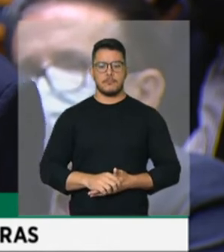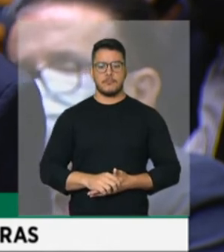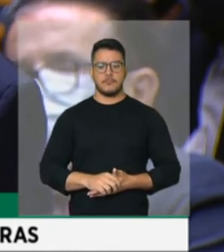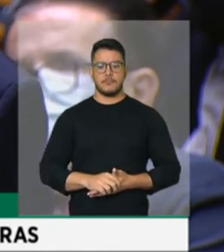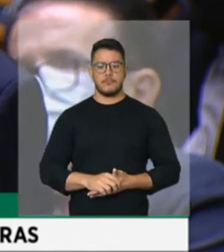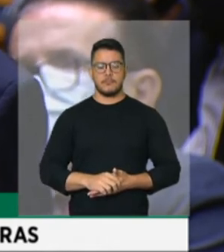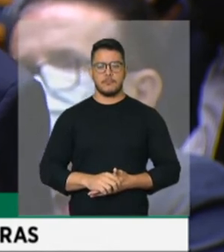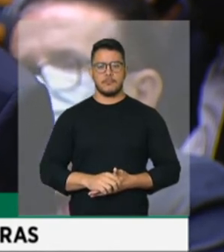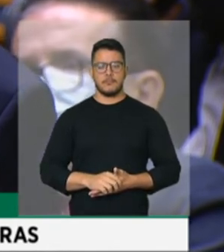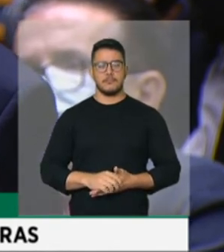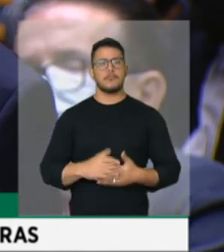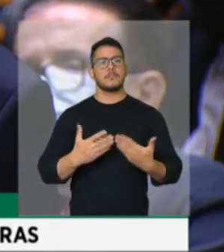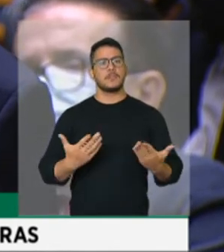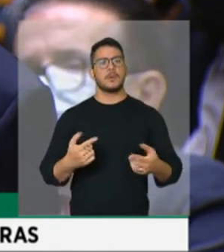[PRESIDENTE]: DEPUTADO